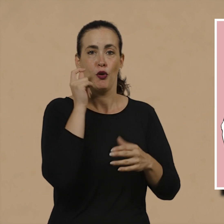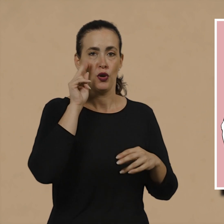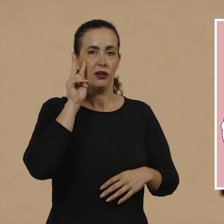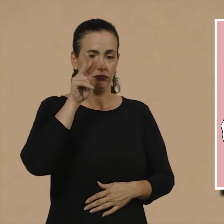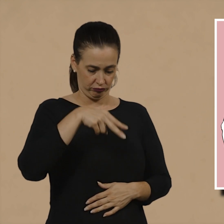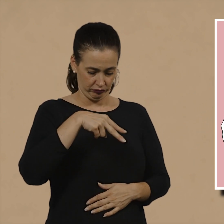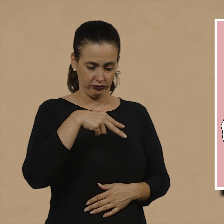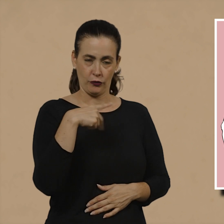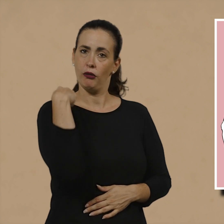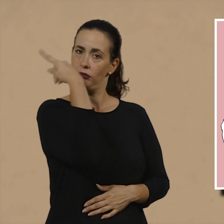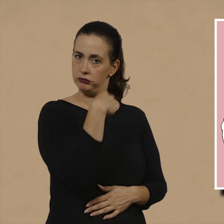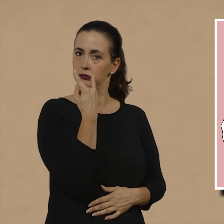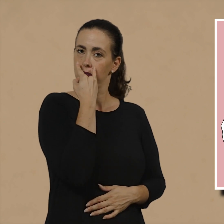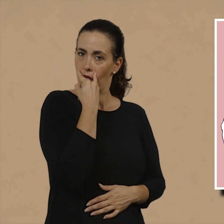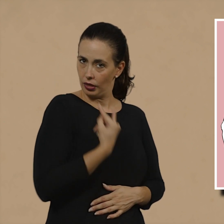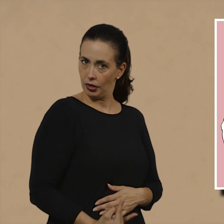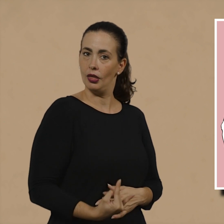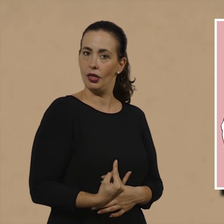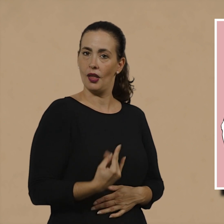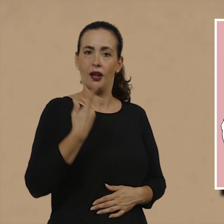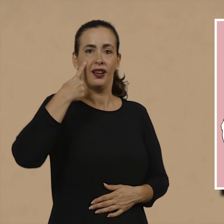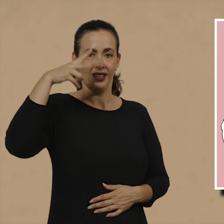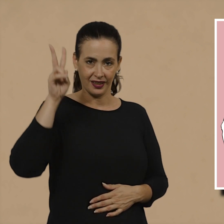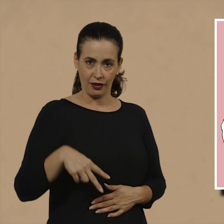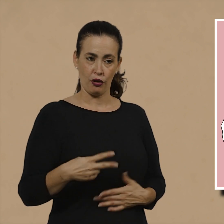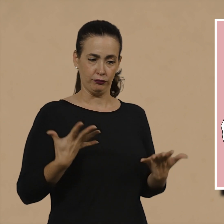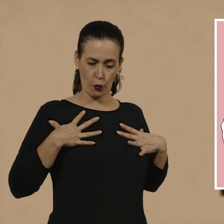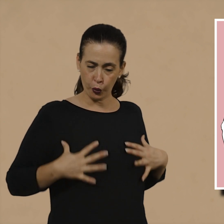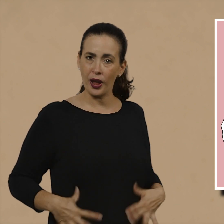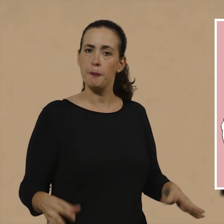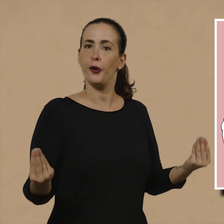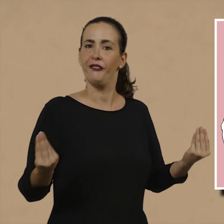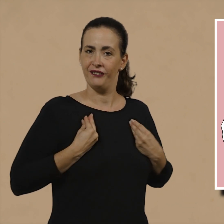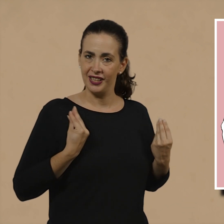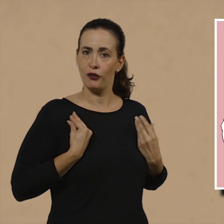la dona es mira a si mateixa eròticament i es reconeix i s’ens mostra en els cossos vius,